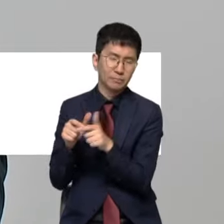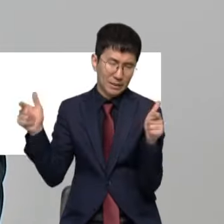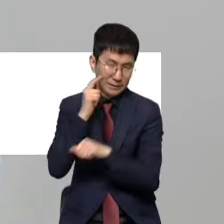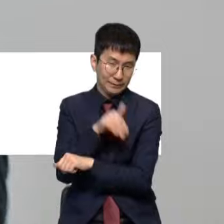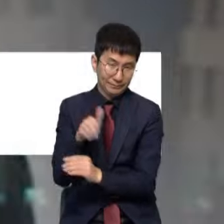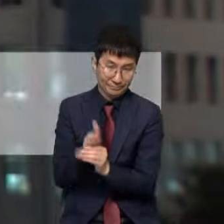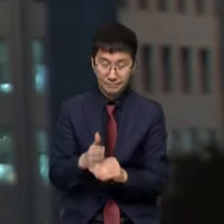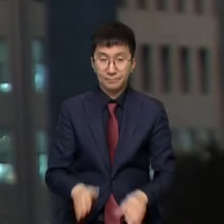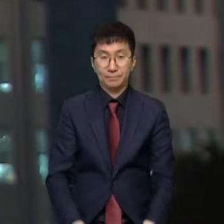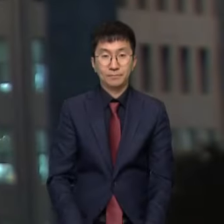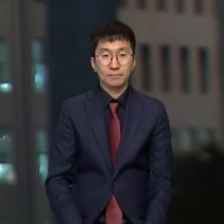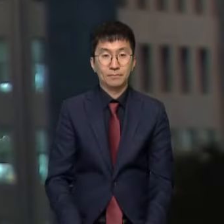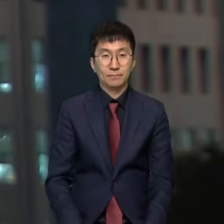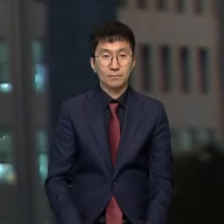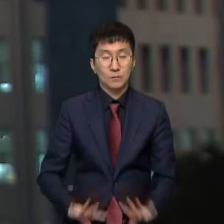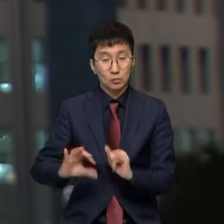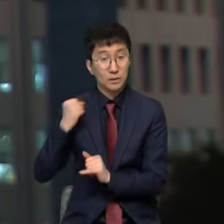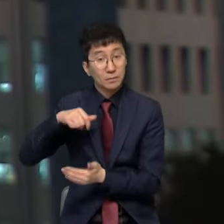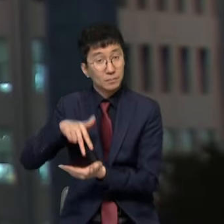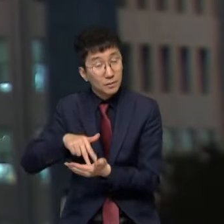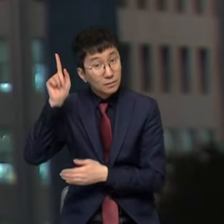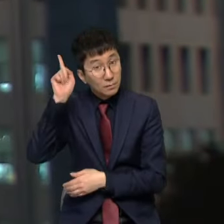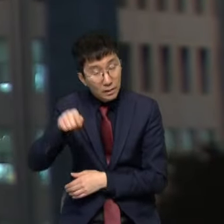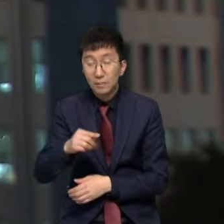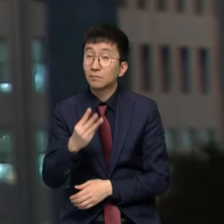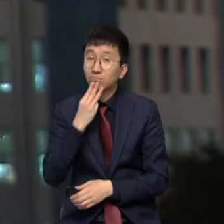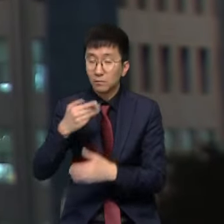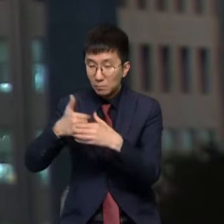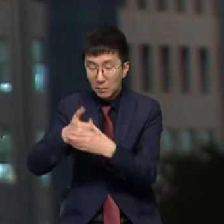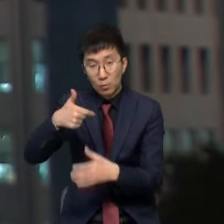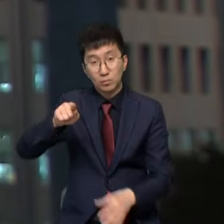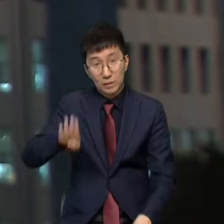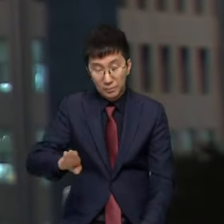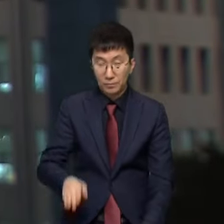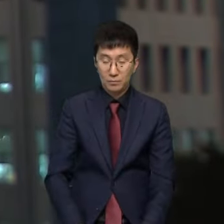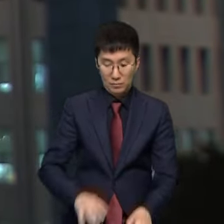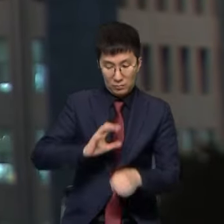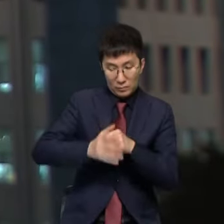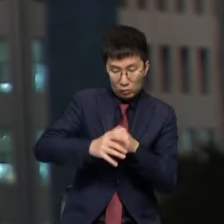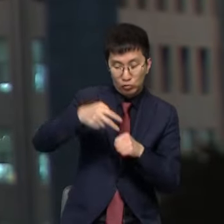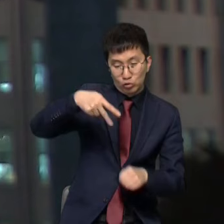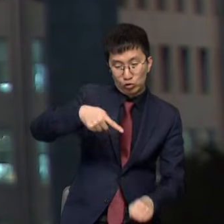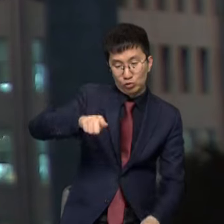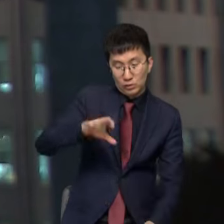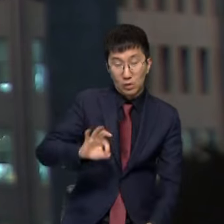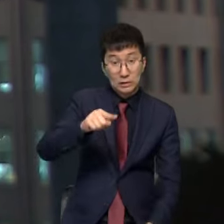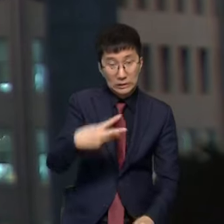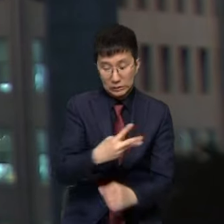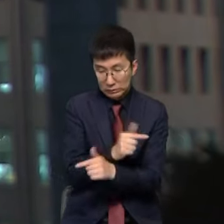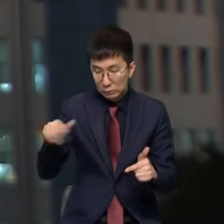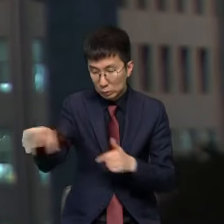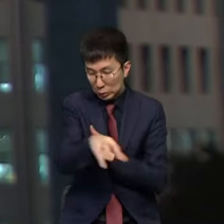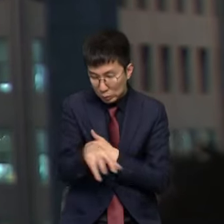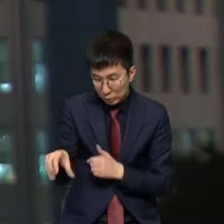(기자) 국민의힘은 내일 서울 마포갑과 대구 수성을 등 16개 지역 3차 경선 결과를 발표합니다. SBS 박찬범입니다.